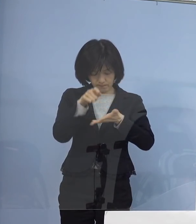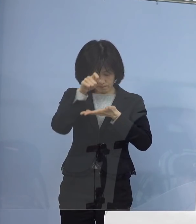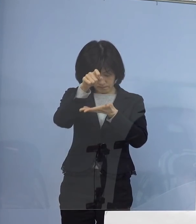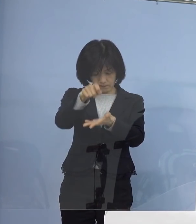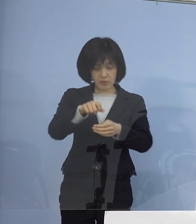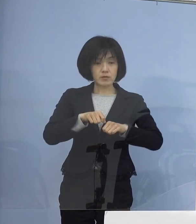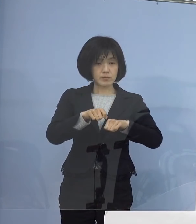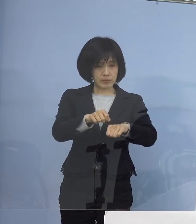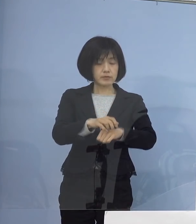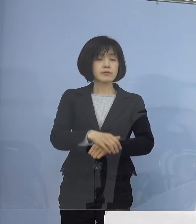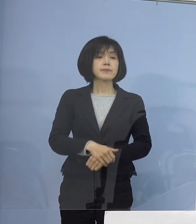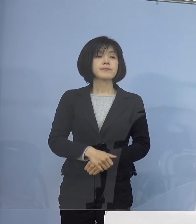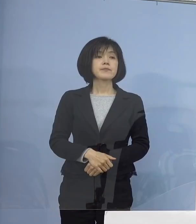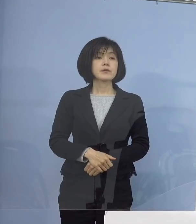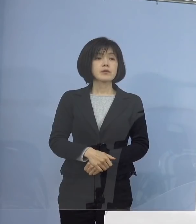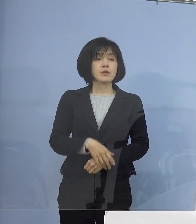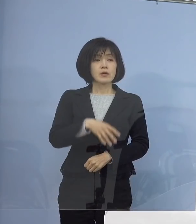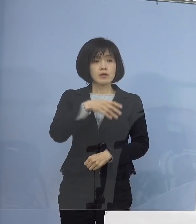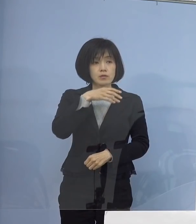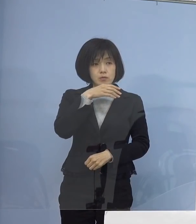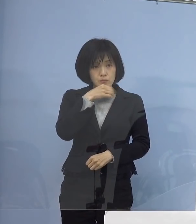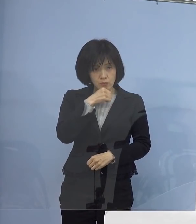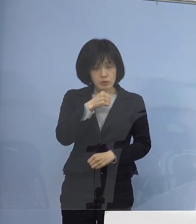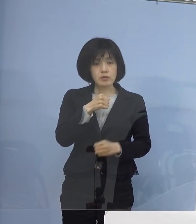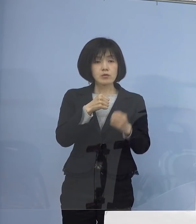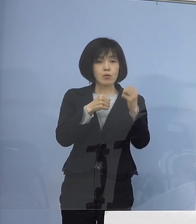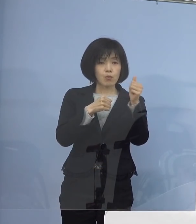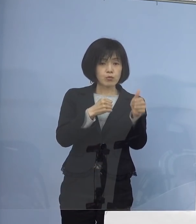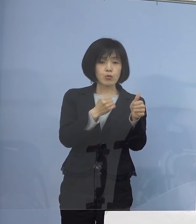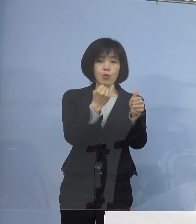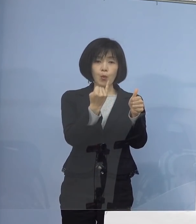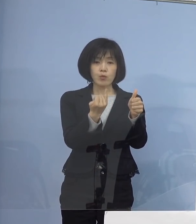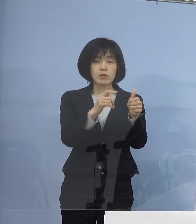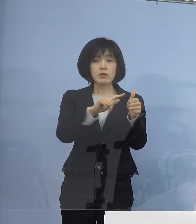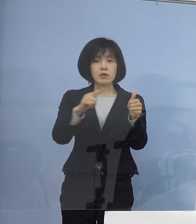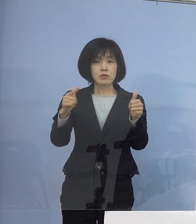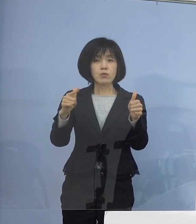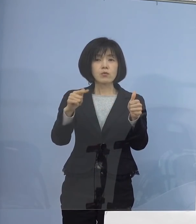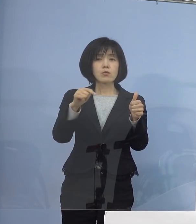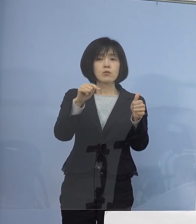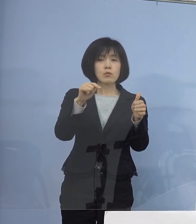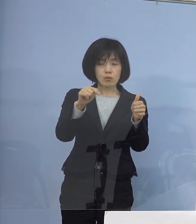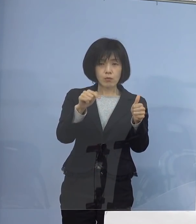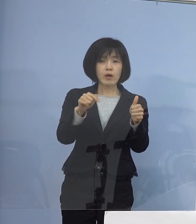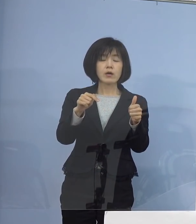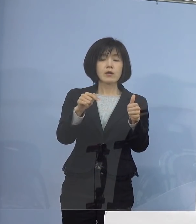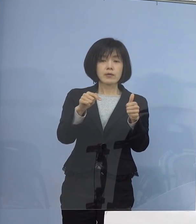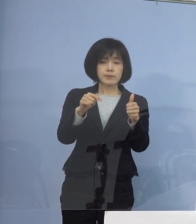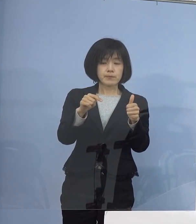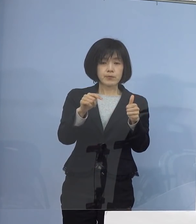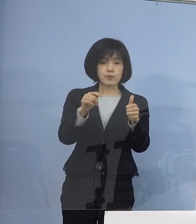なお性別、死因など詳細につきましては ご遺族に配慮をさせていただきまして